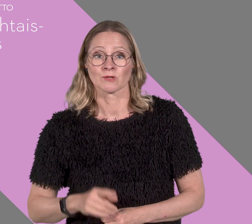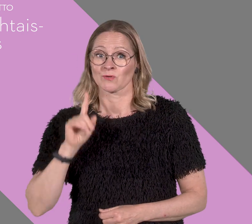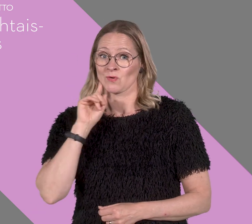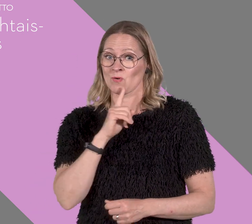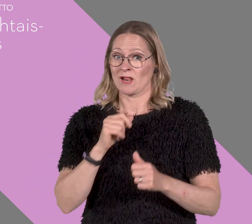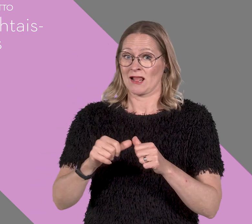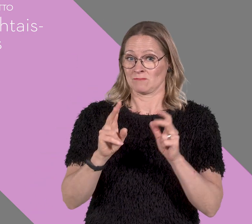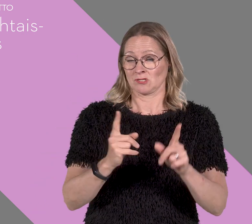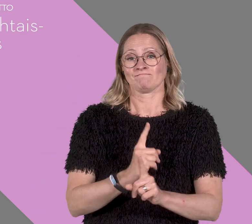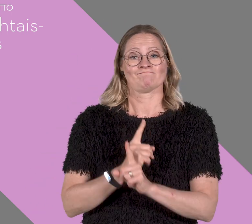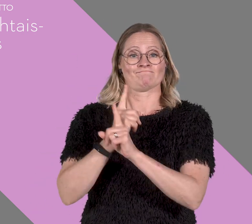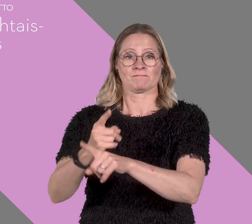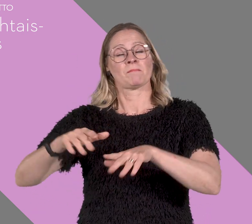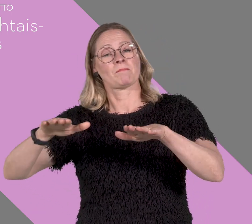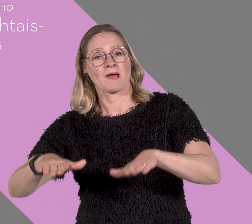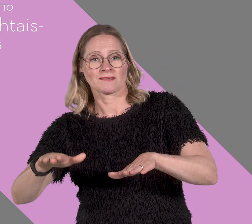Myös Kuurojen Liitto on mukana tapahtumassa!